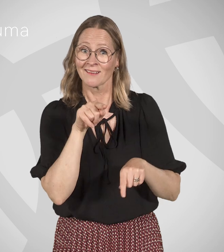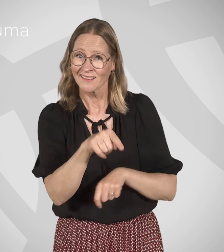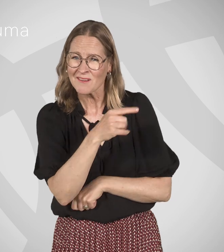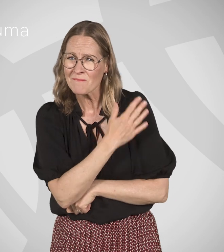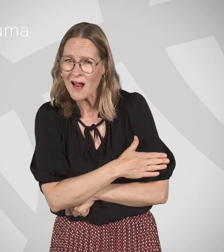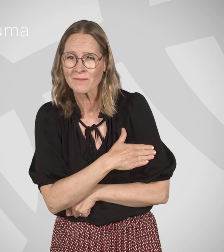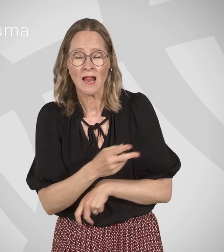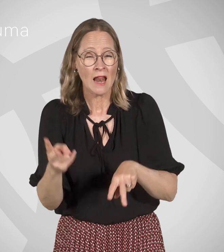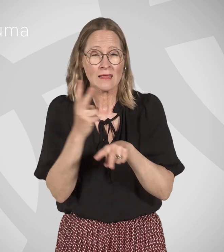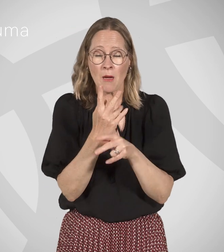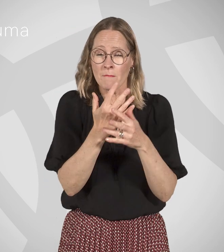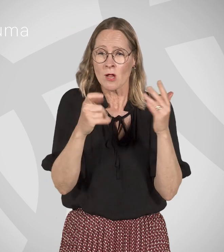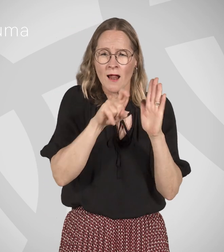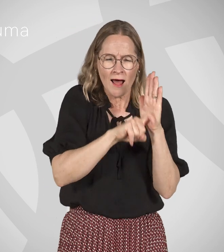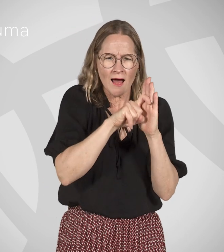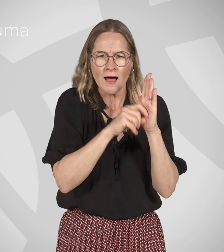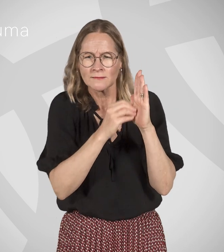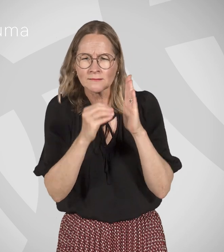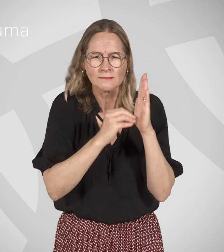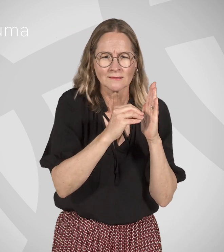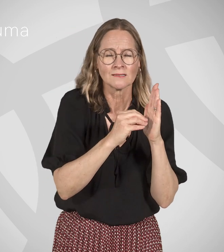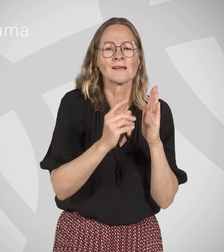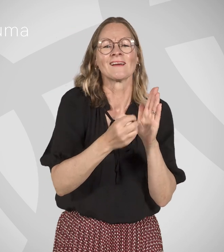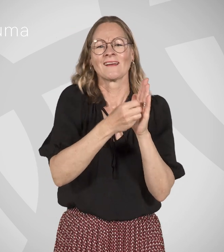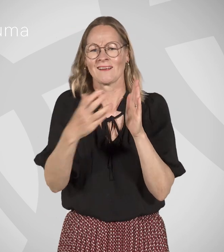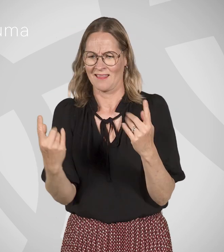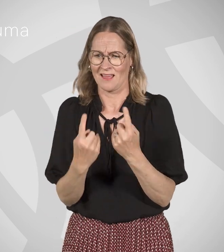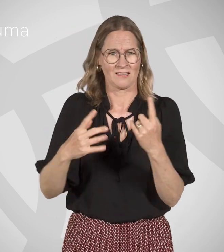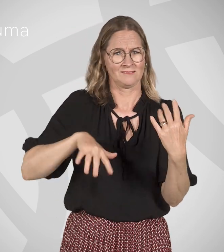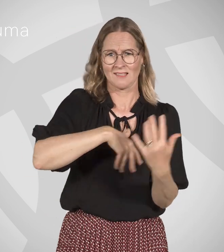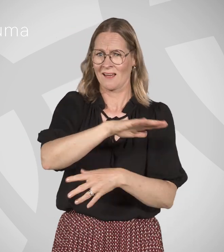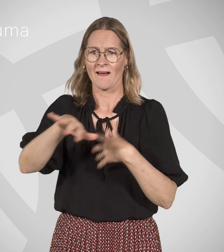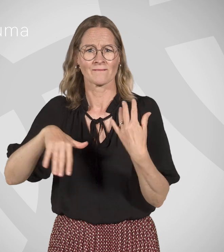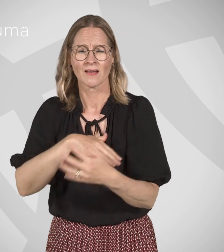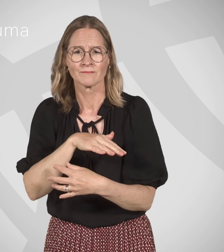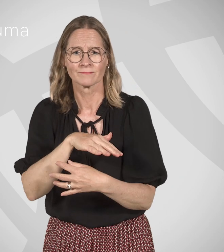Palvelu on nyt liian monen lain säätelemää, mikä tekee tilanteesta sekavan -